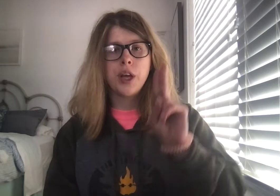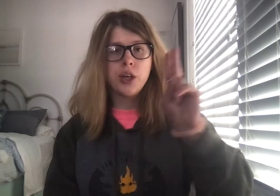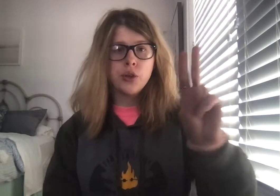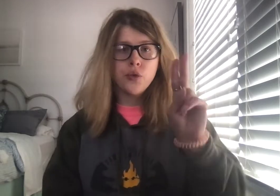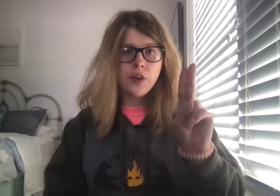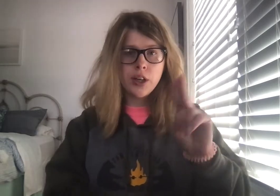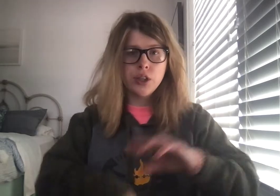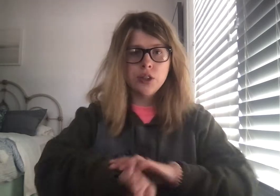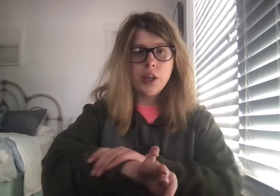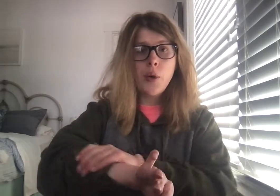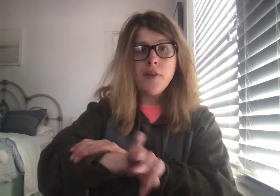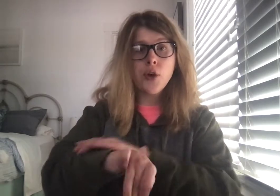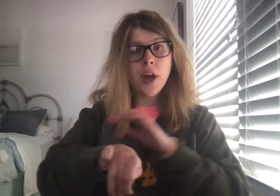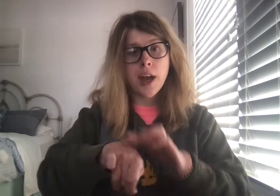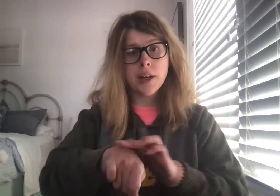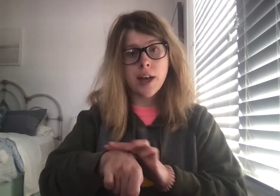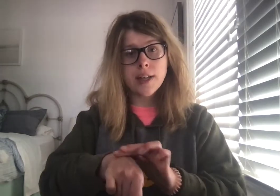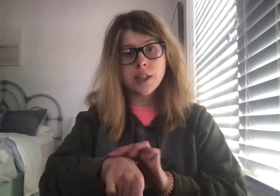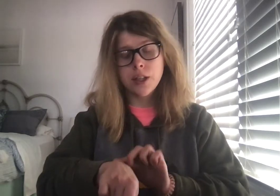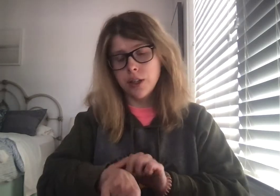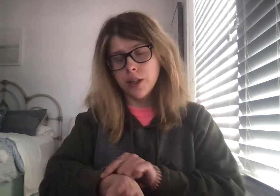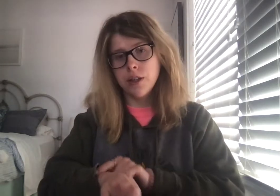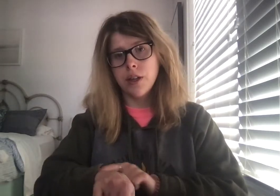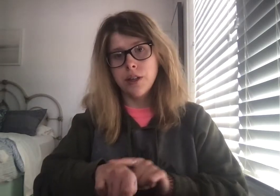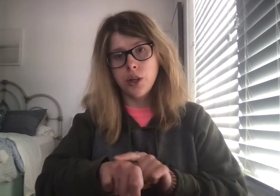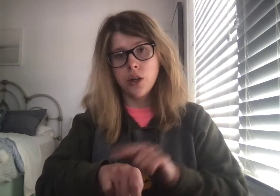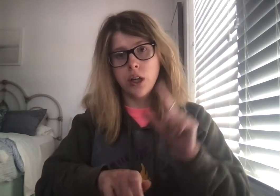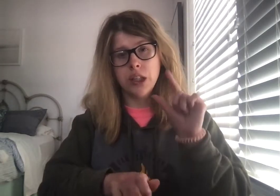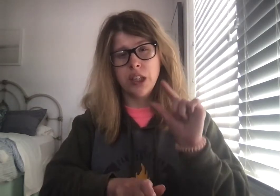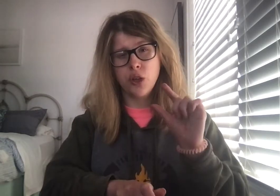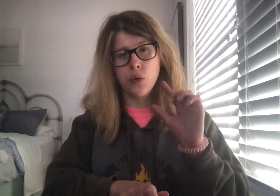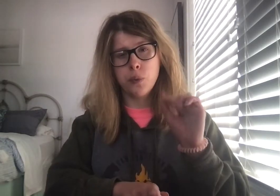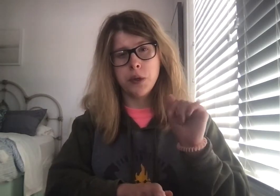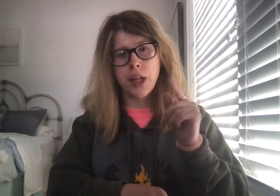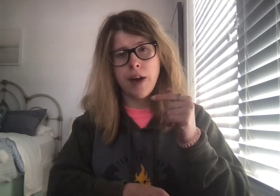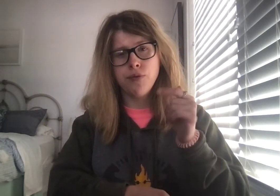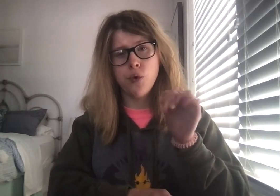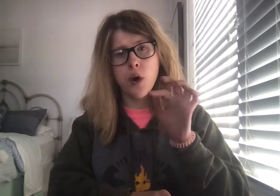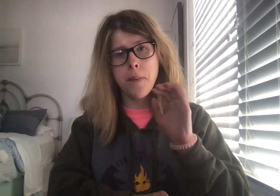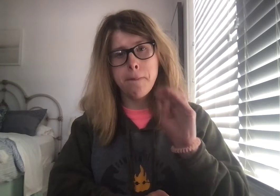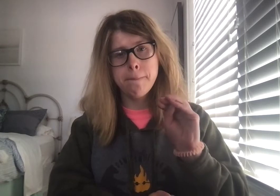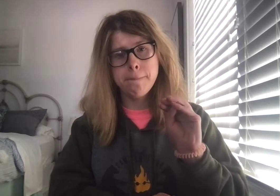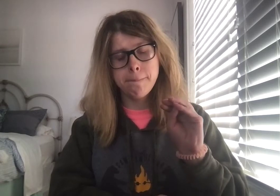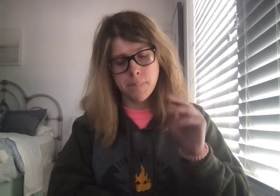you take your two fingers you take your hand as a platform